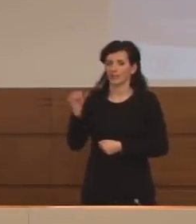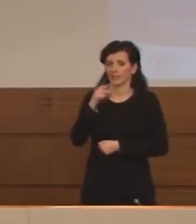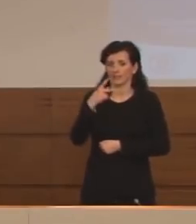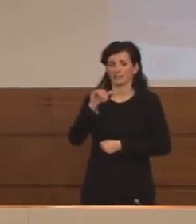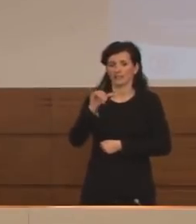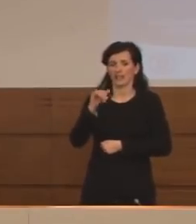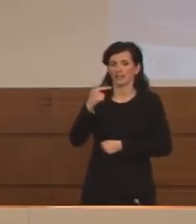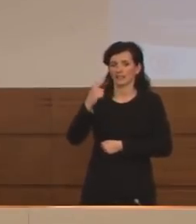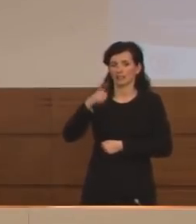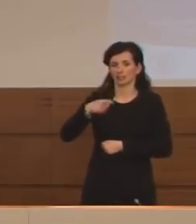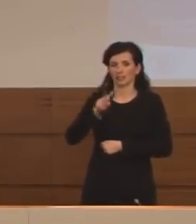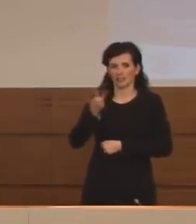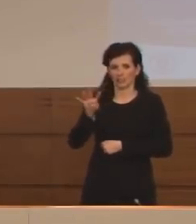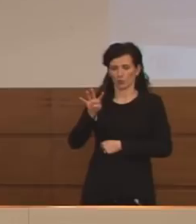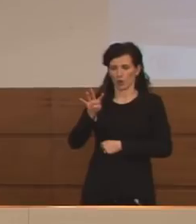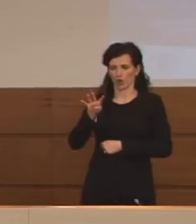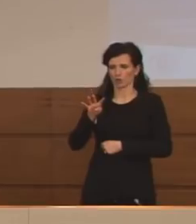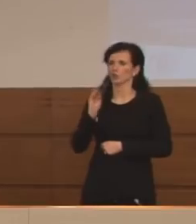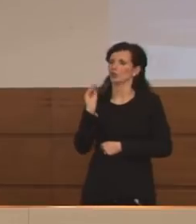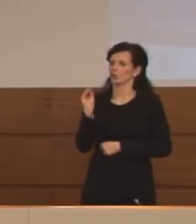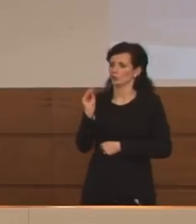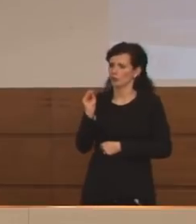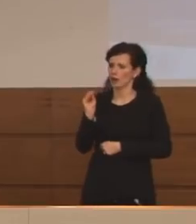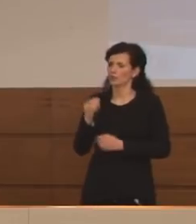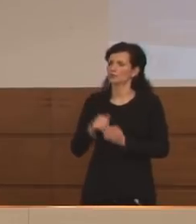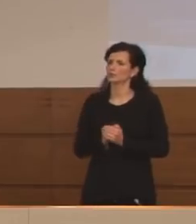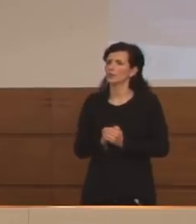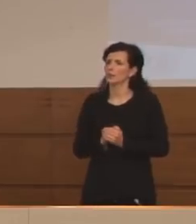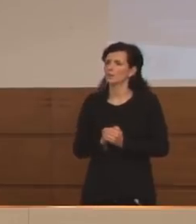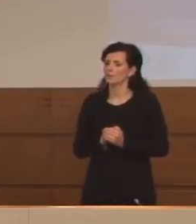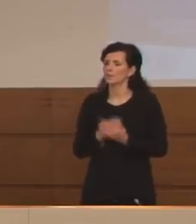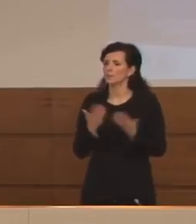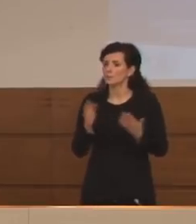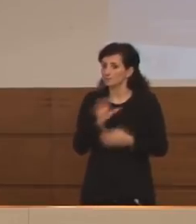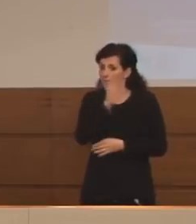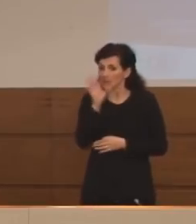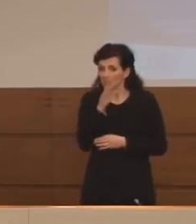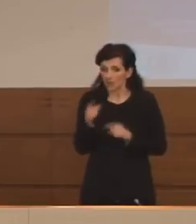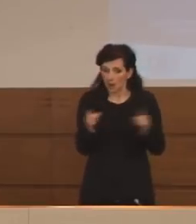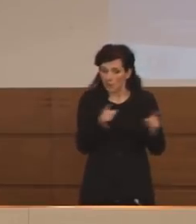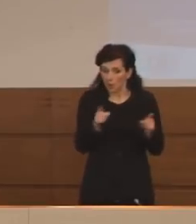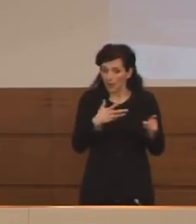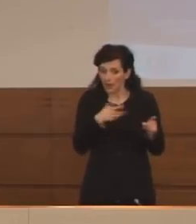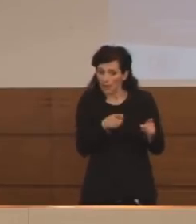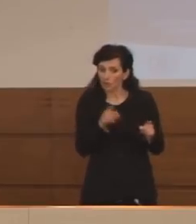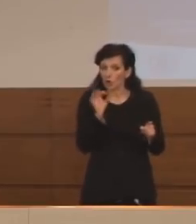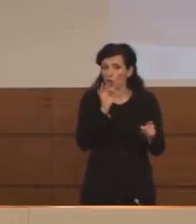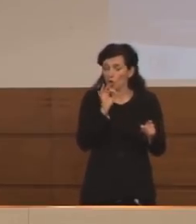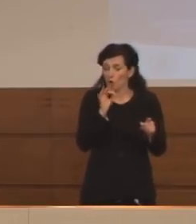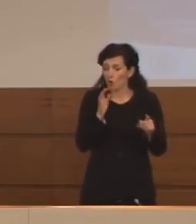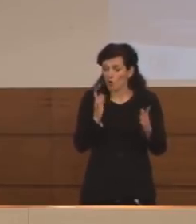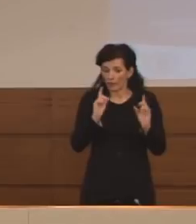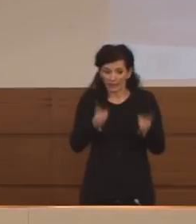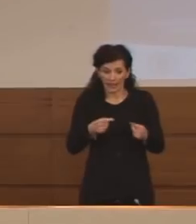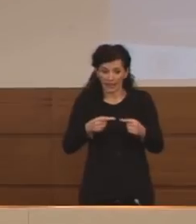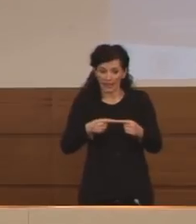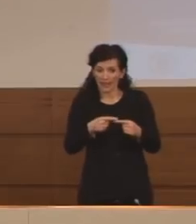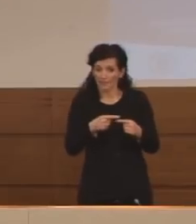Ci risulta che sia in corso, stia terminando una riunione del Comitato Tecnico Scientifico